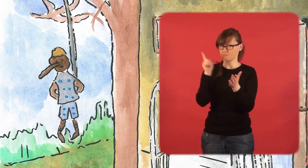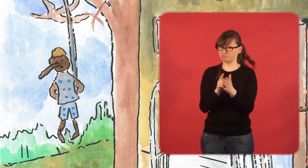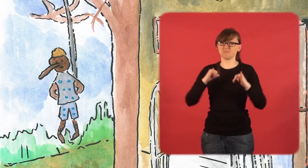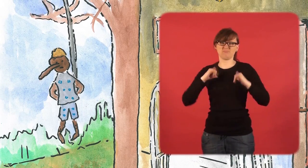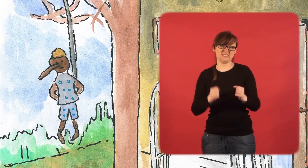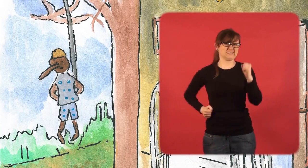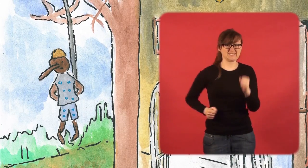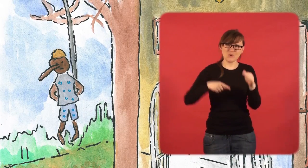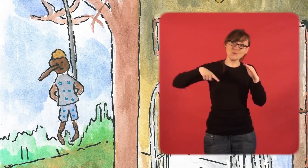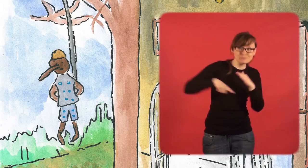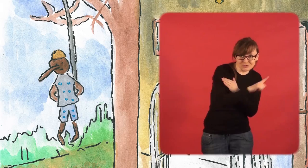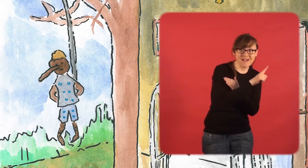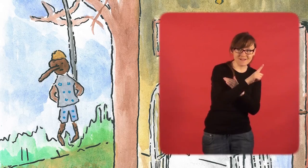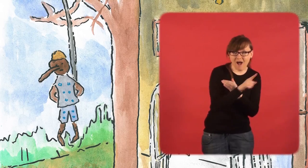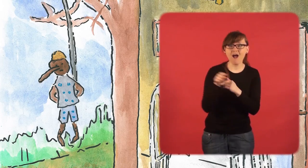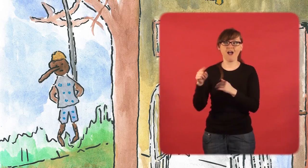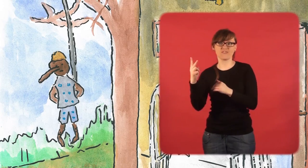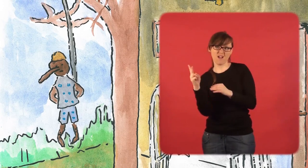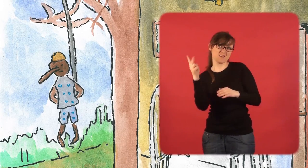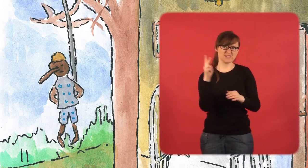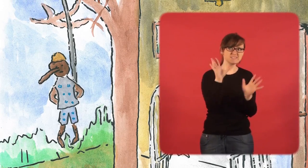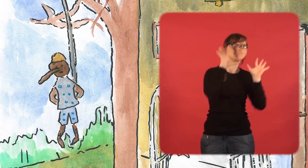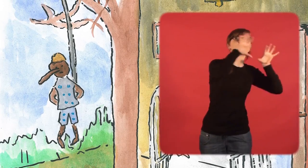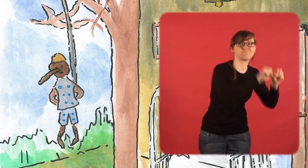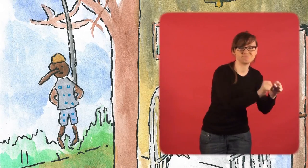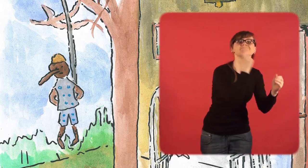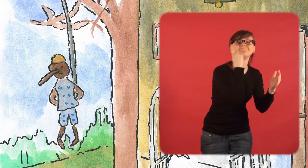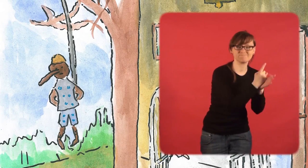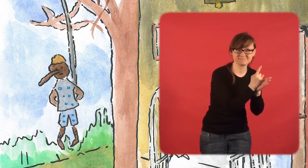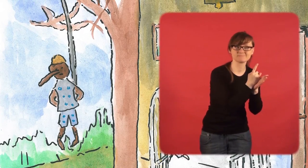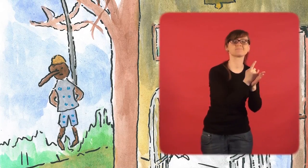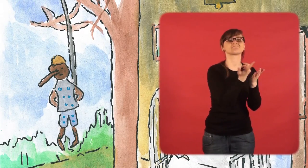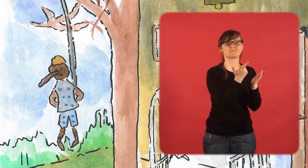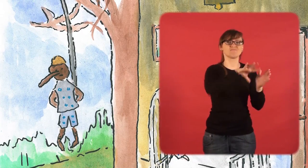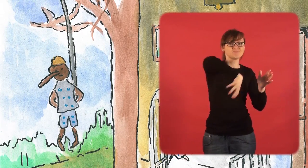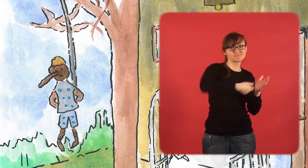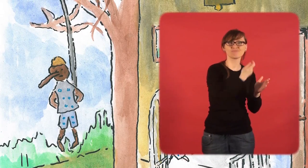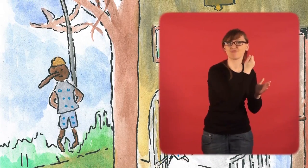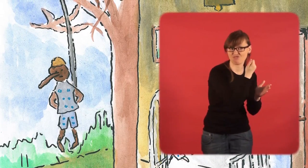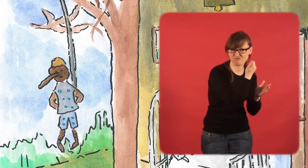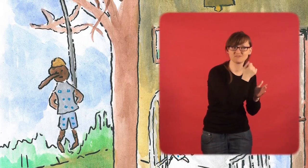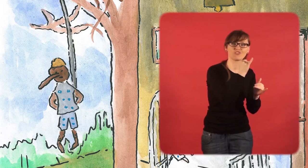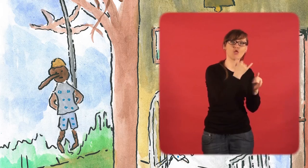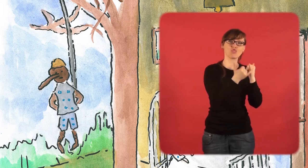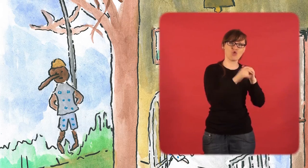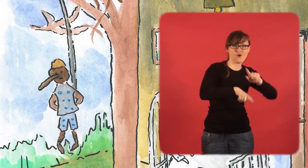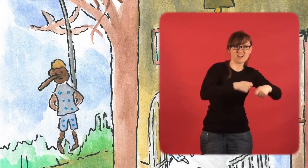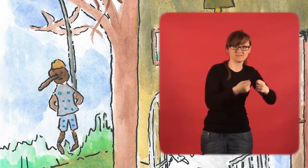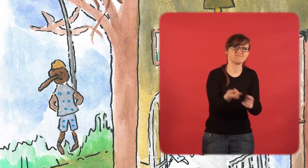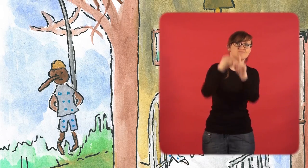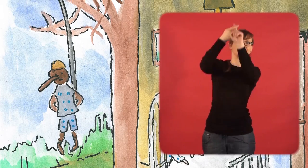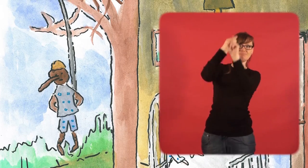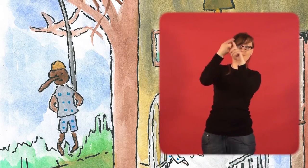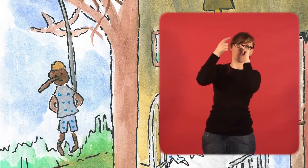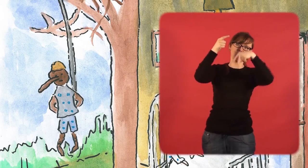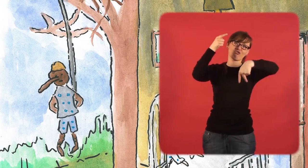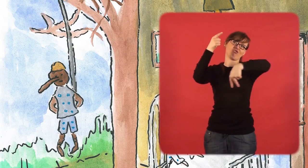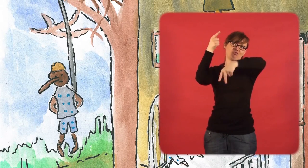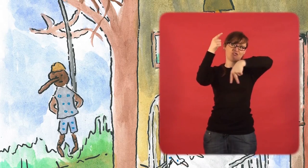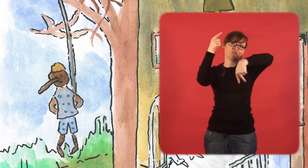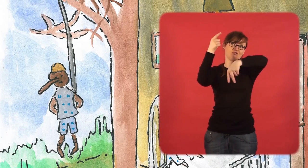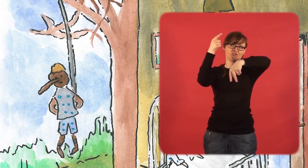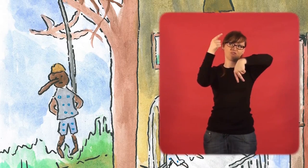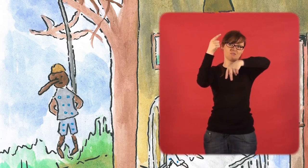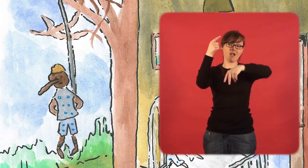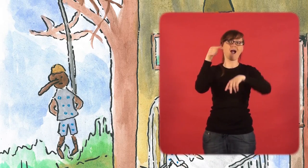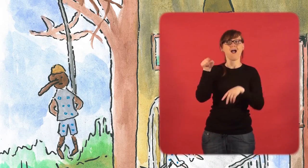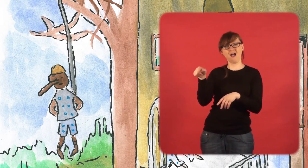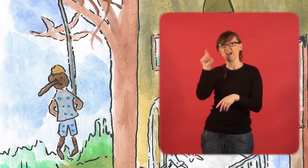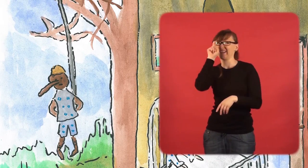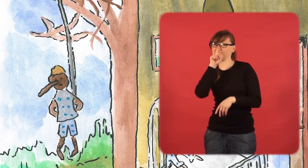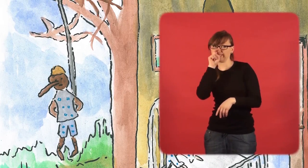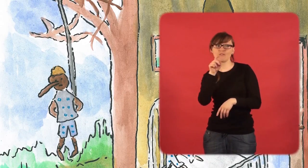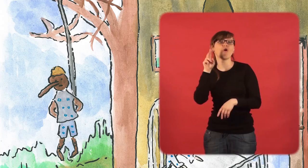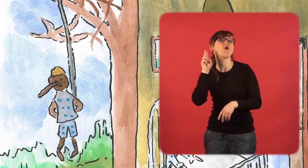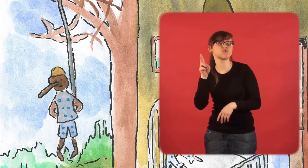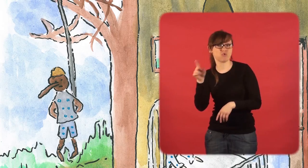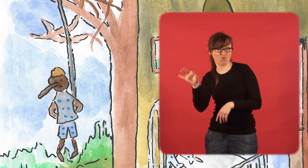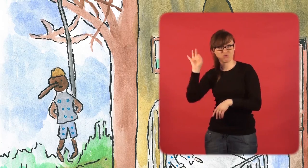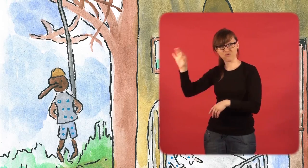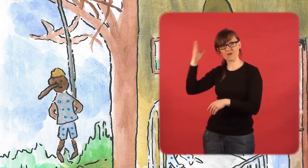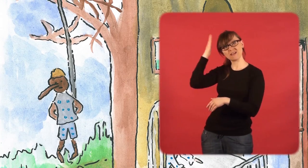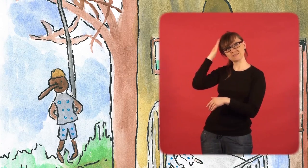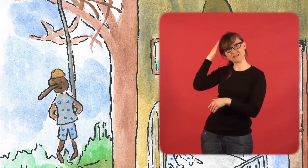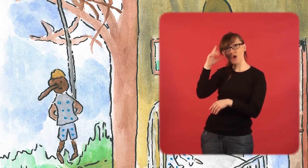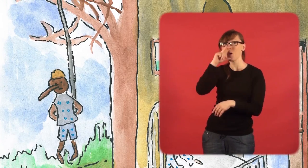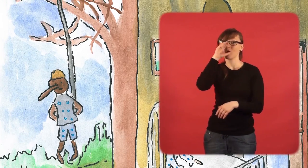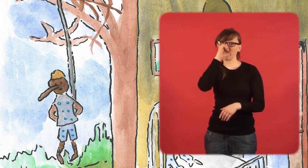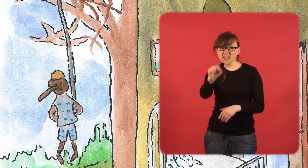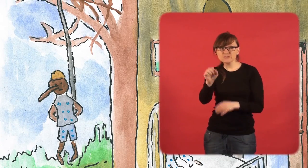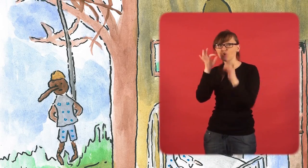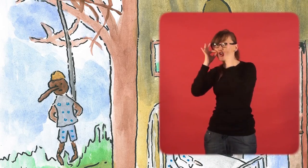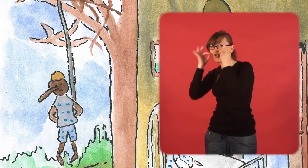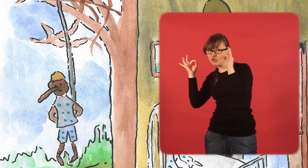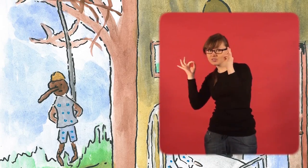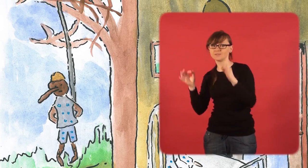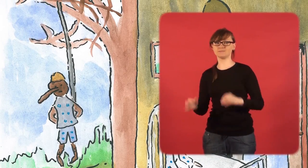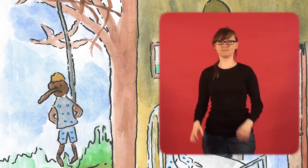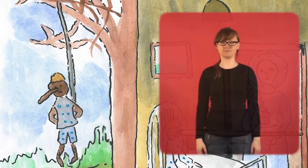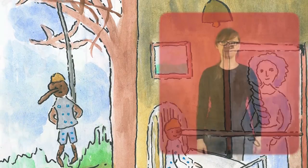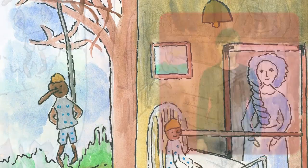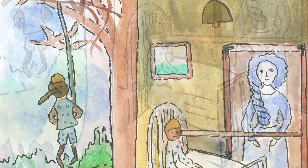Uciekał dzielnie, ale w końcu go złapali i powiesili za nogi na drzewie. Pajacyk nie wiedział, że to byli jego znajomi -- Kot i Lis.